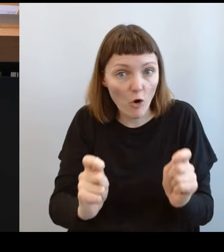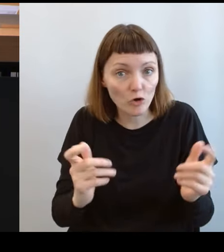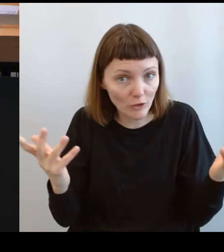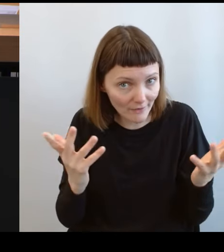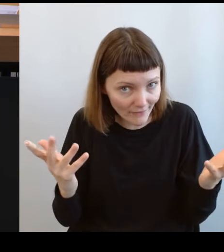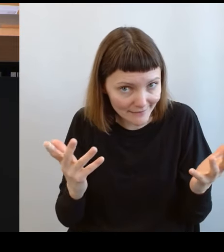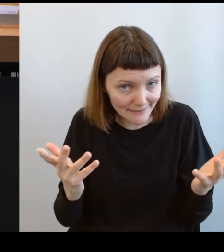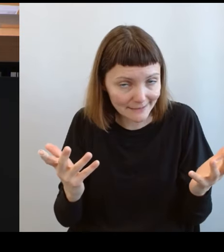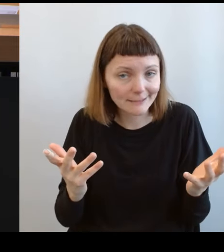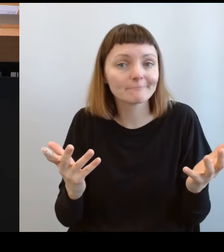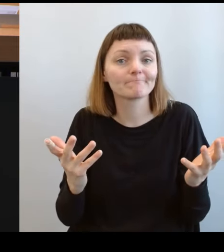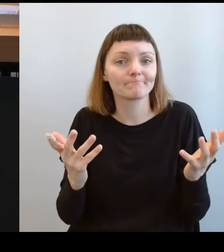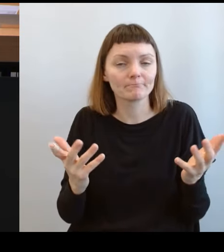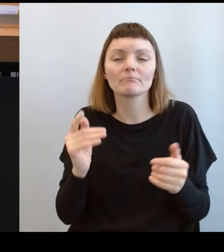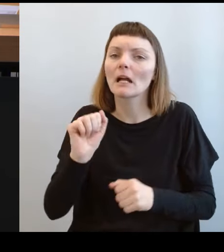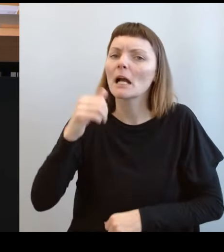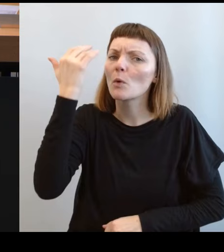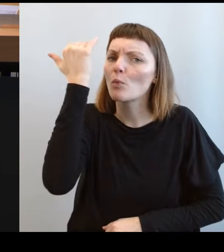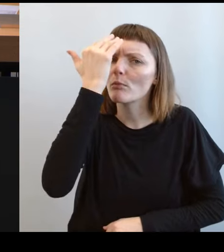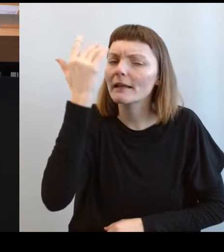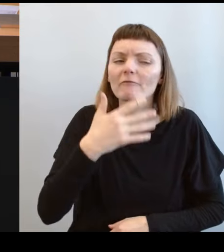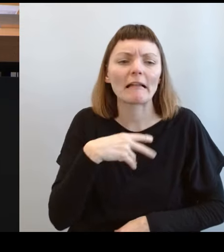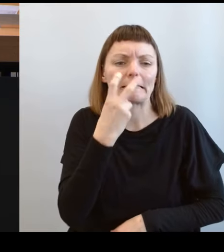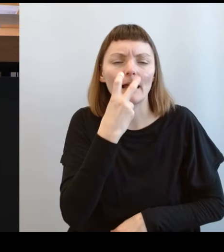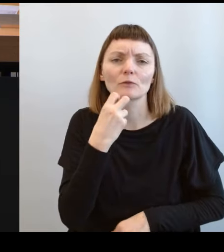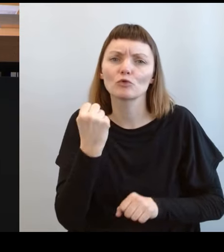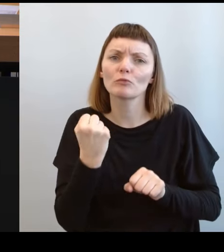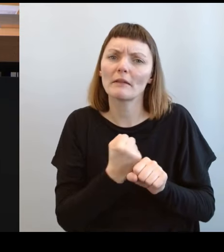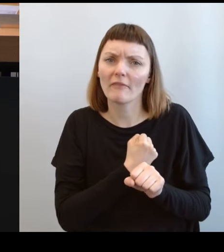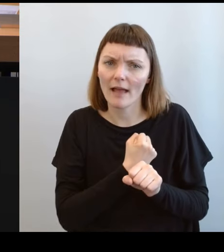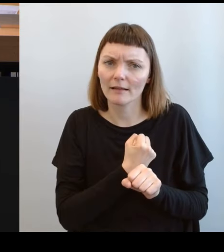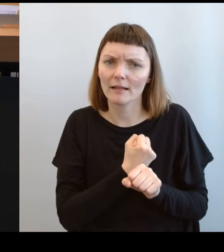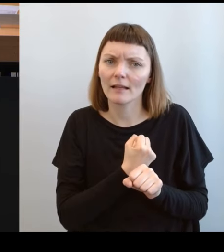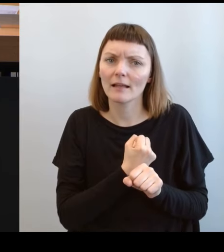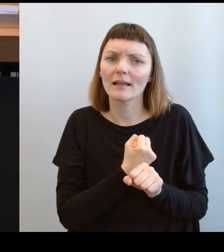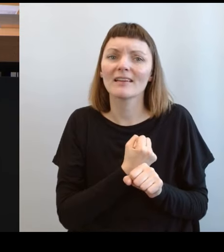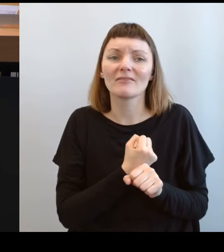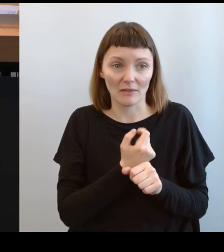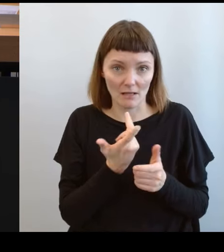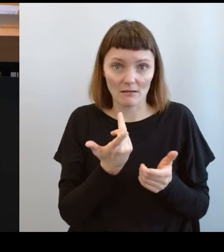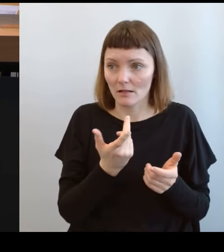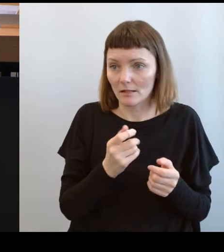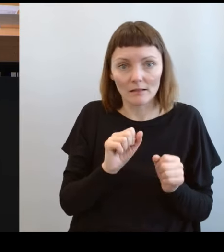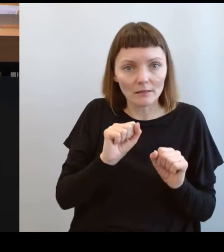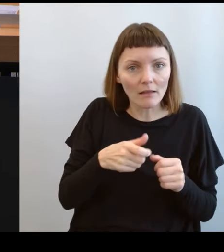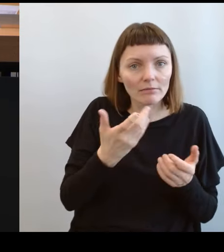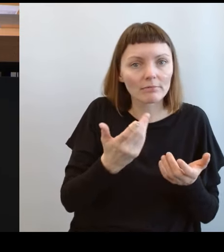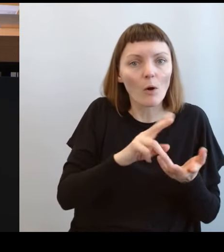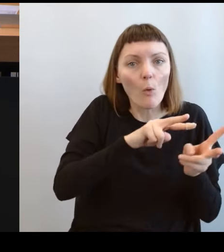Azubiwerk aus der Ausbildungsplatzumlage zumindest ein Stück weit mitfinanzieren kann.(Beifall) Das große Problem,